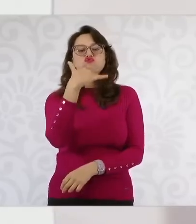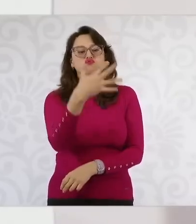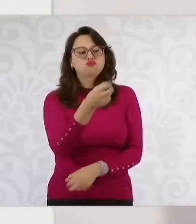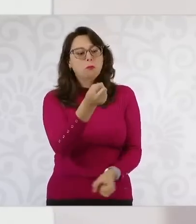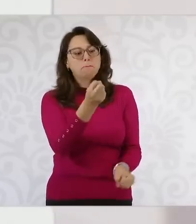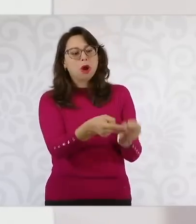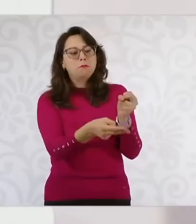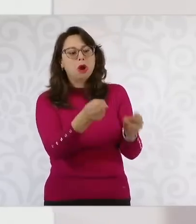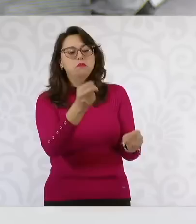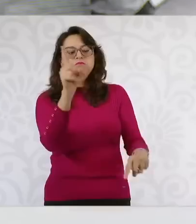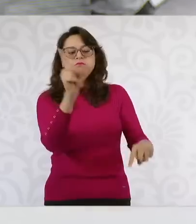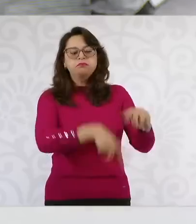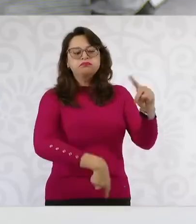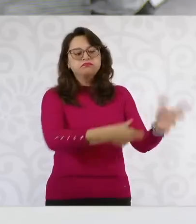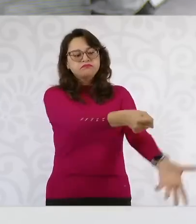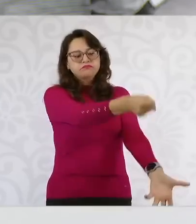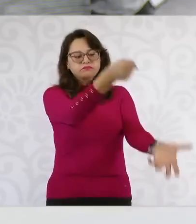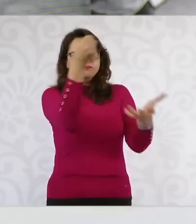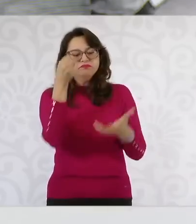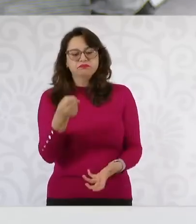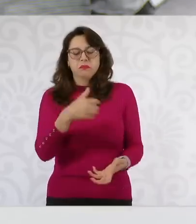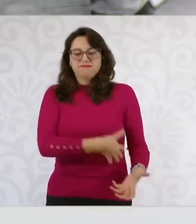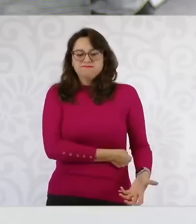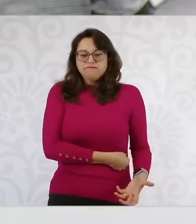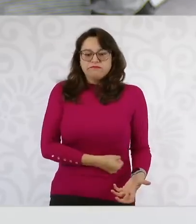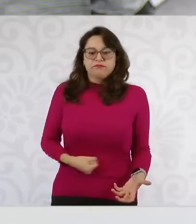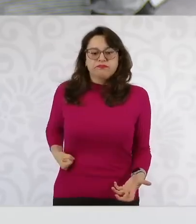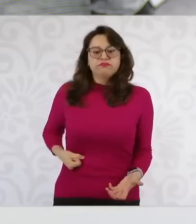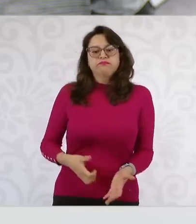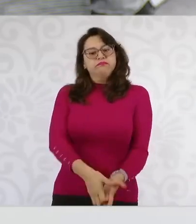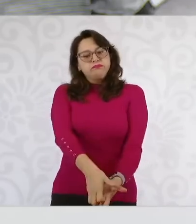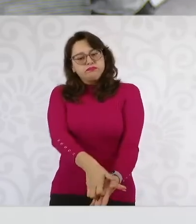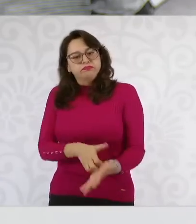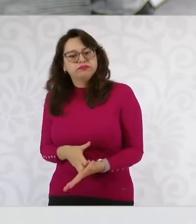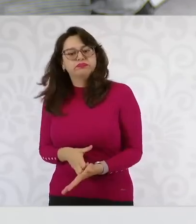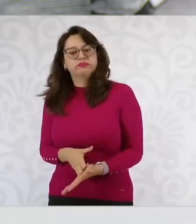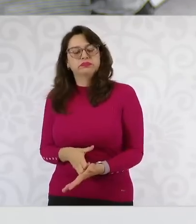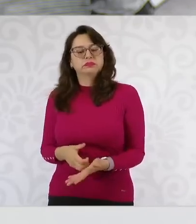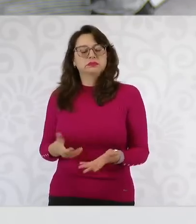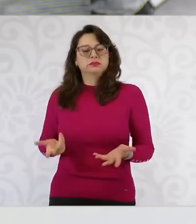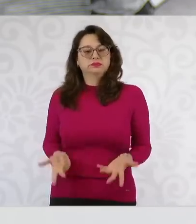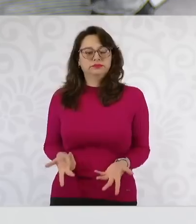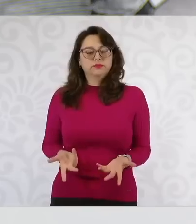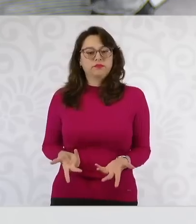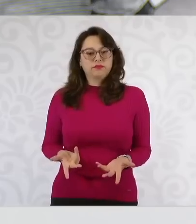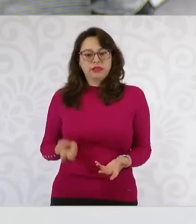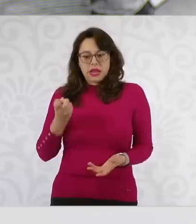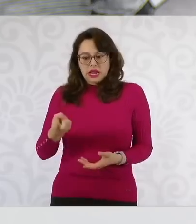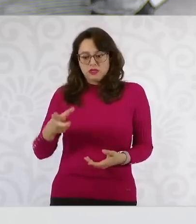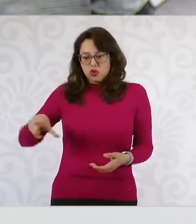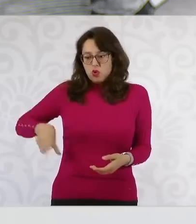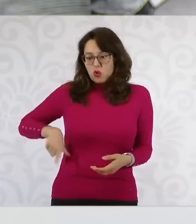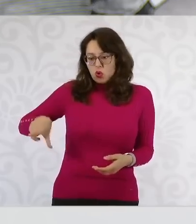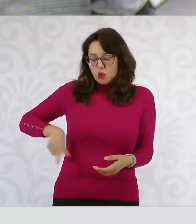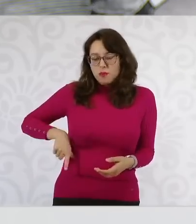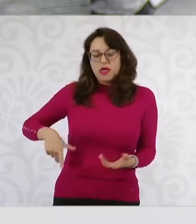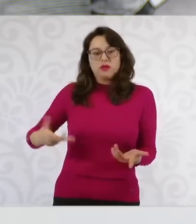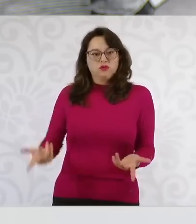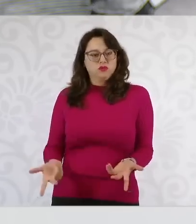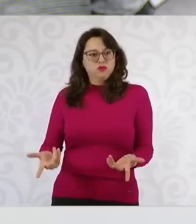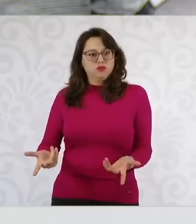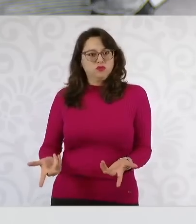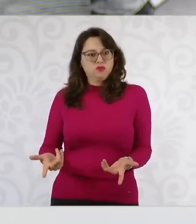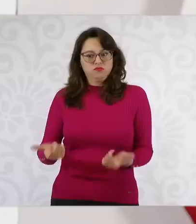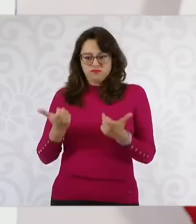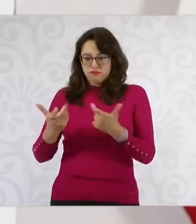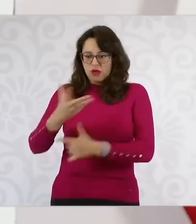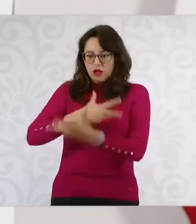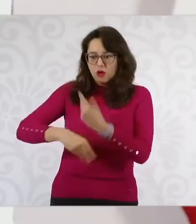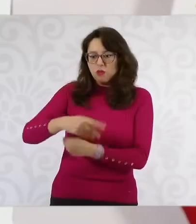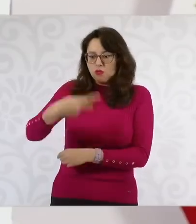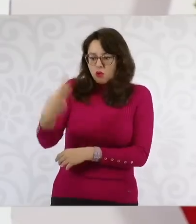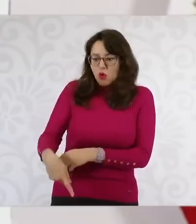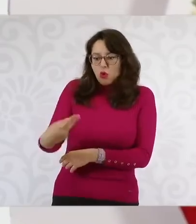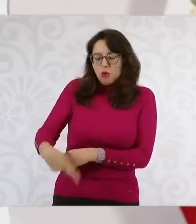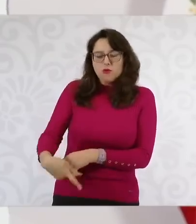la austeridad republicana de la economía Mural del humanismo mexicano del juarismo entonces esa es la